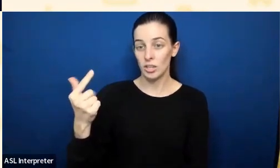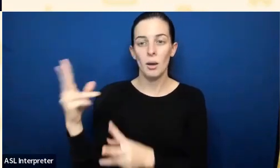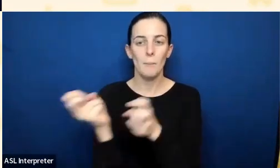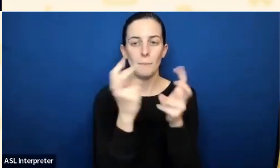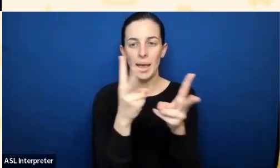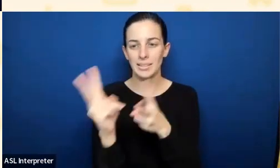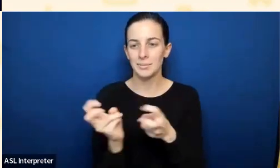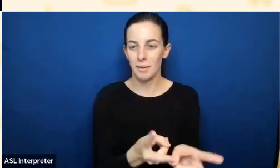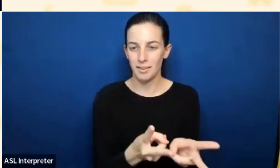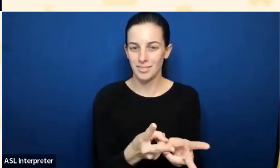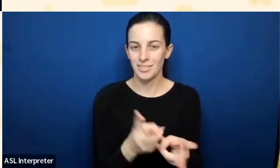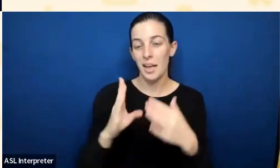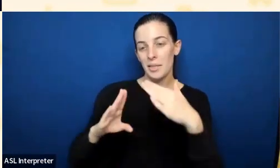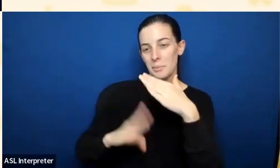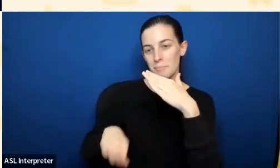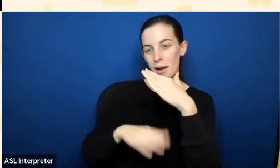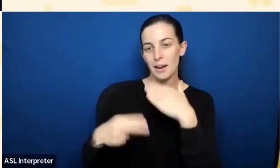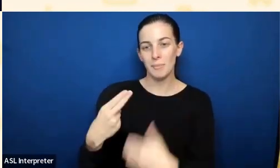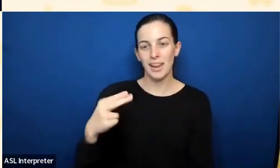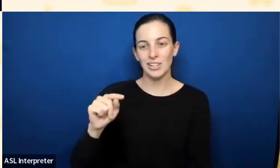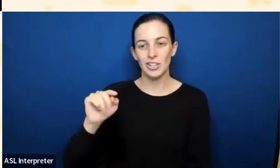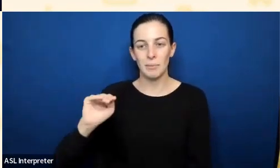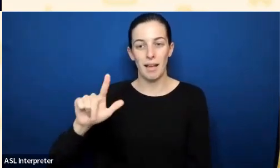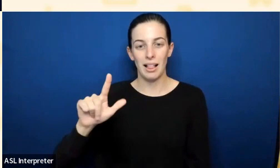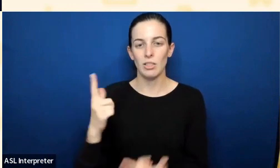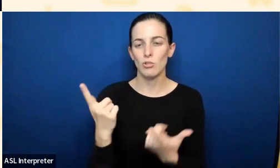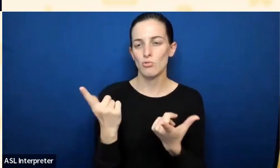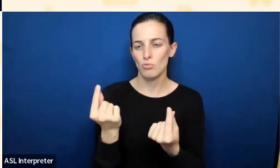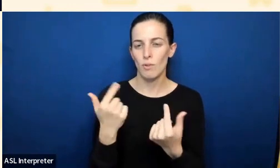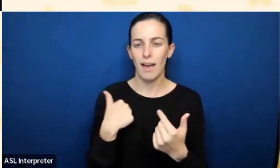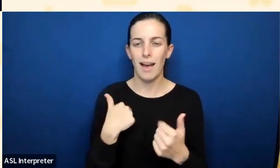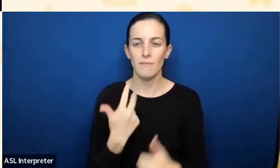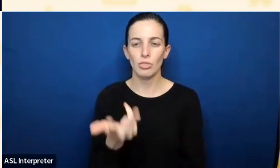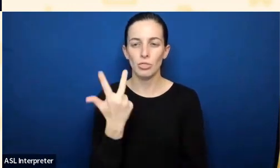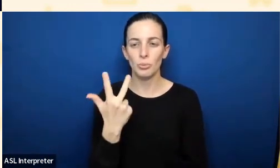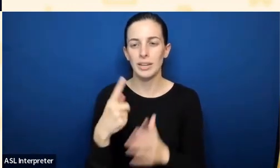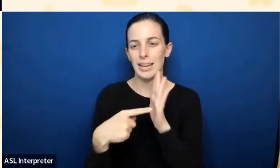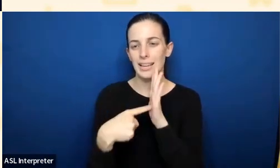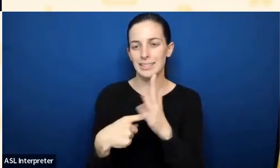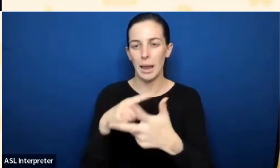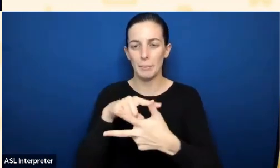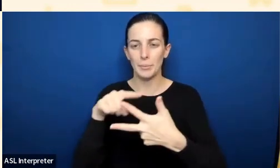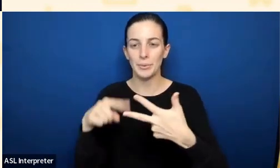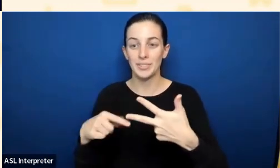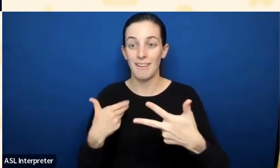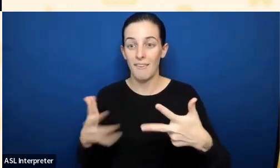Al final del archivo HTML, tengo los ejemplos de las tres animaciones que tengo en mi página de inicio.